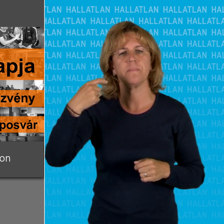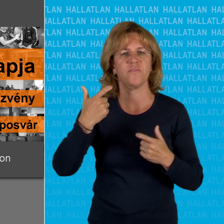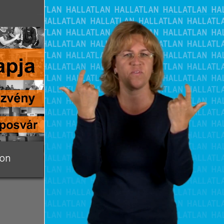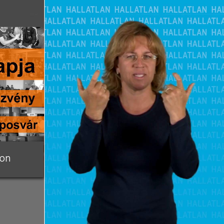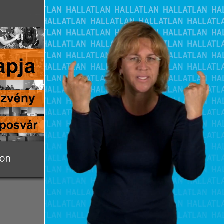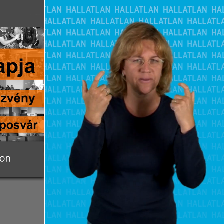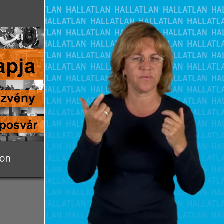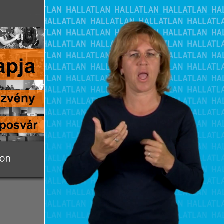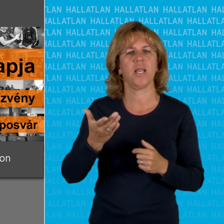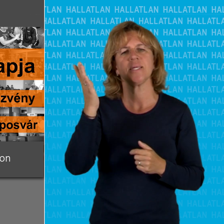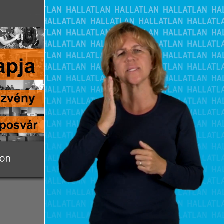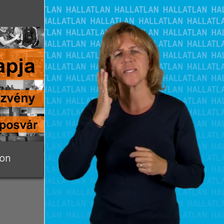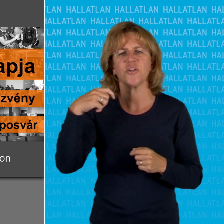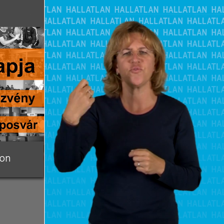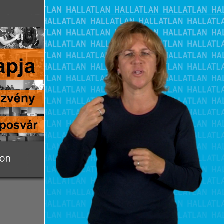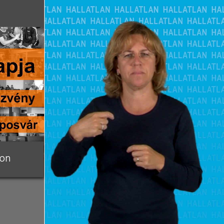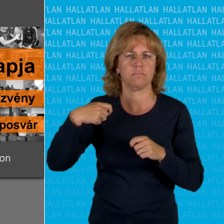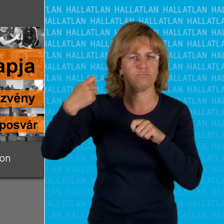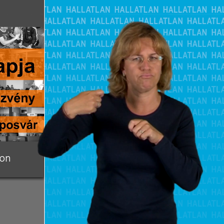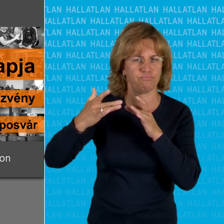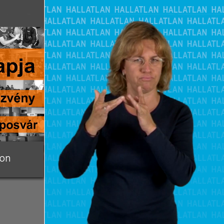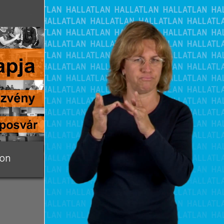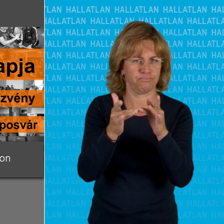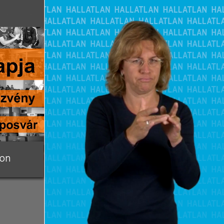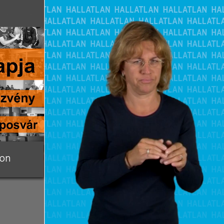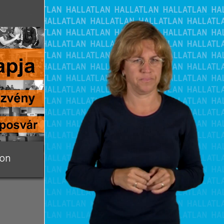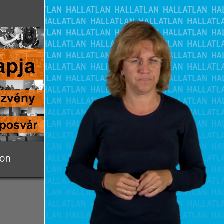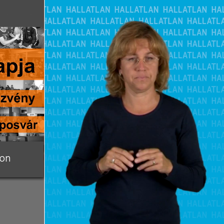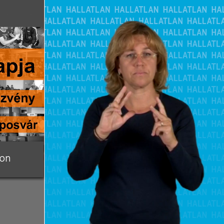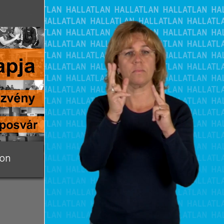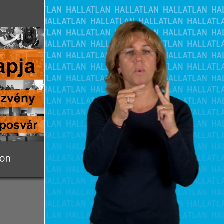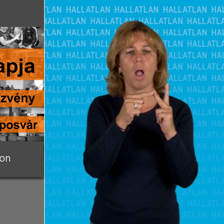filmfesztivál, archív filmek levetítése